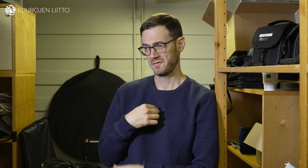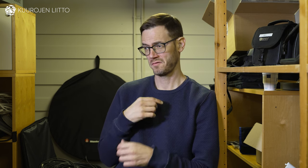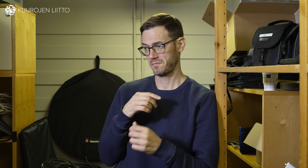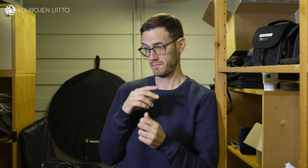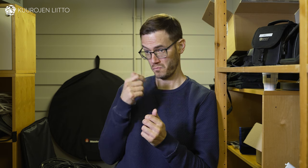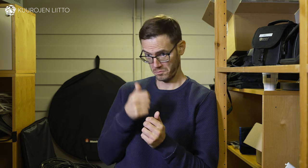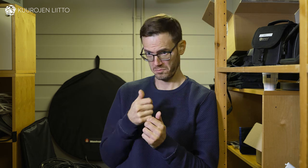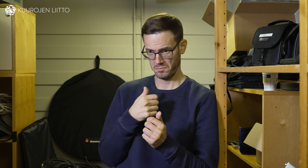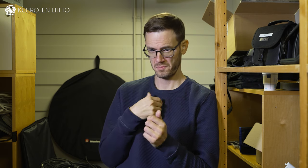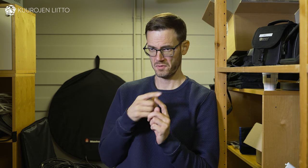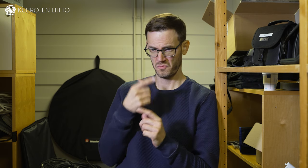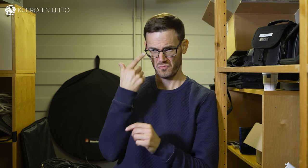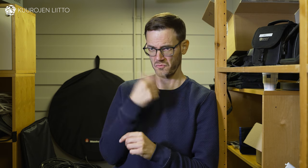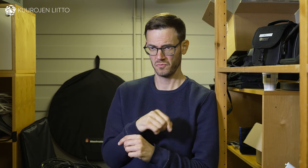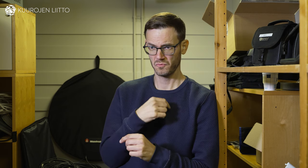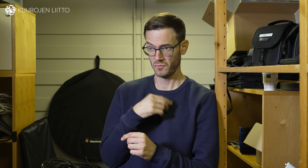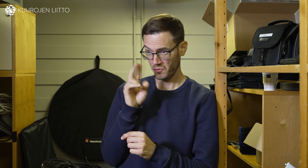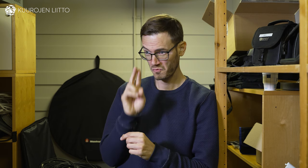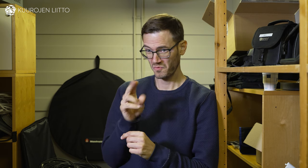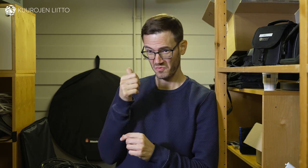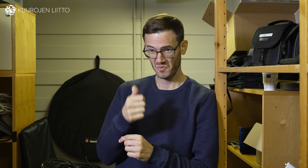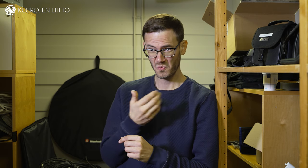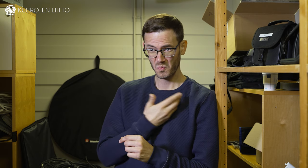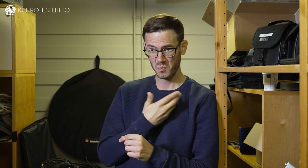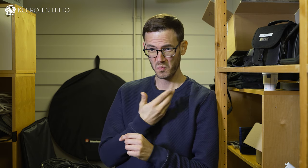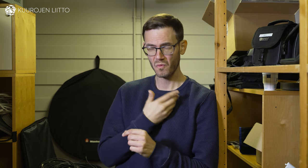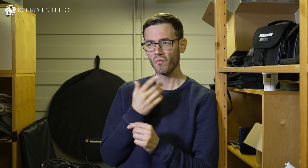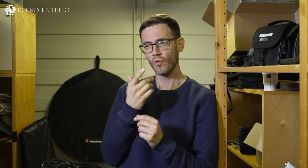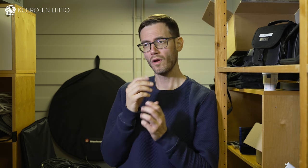Kun kuulin, että 90 videota, en meinannut uskoa. Sehän on valtavasti!